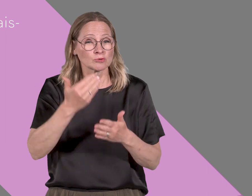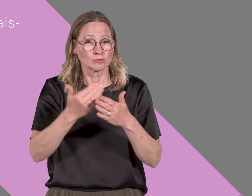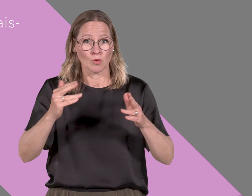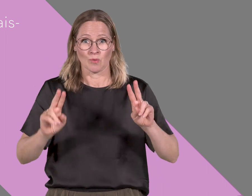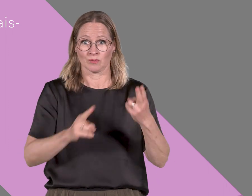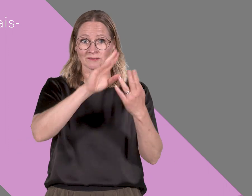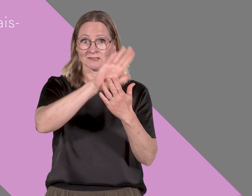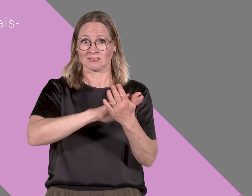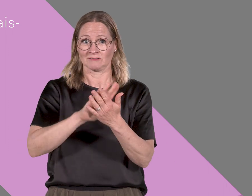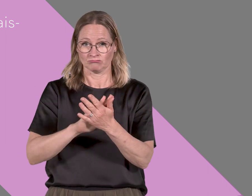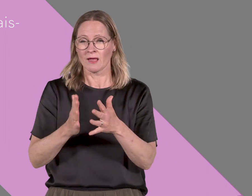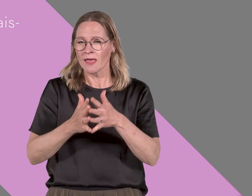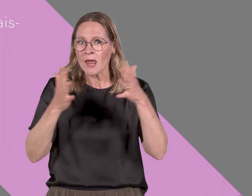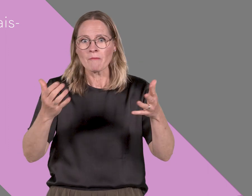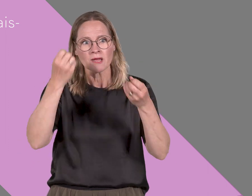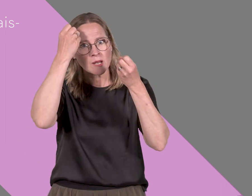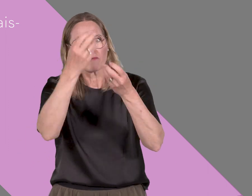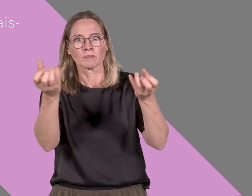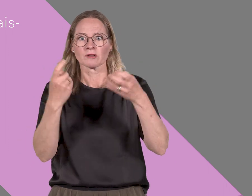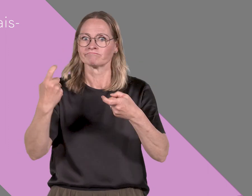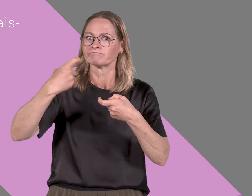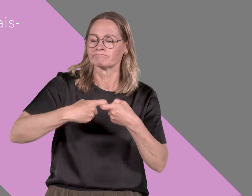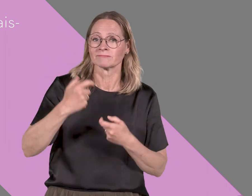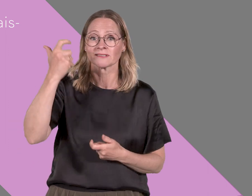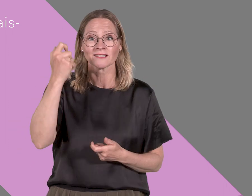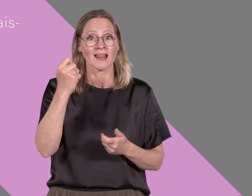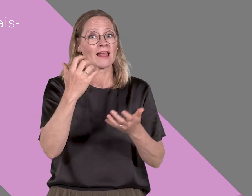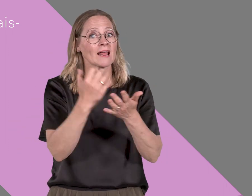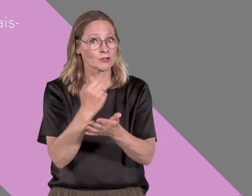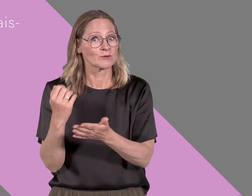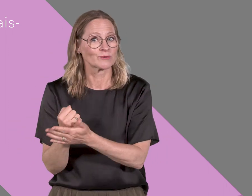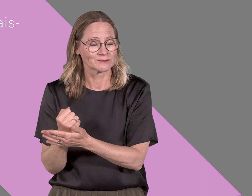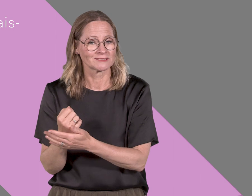koska uusilla sivuilla on aiempaa enemmän informaatiota Kelan etuuksista.